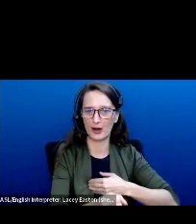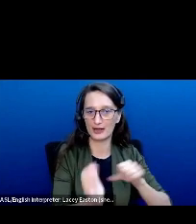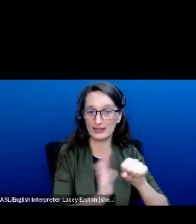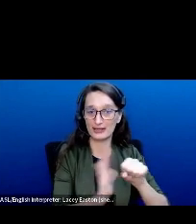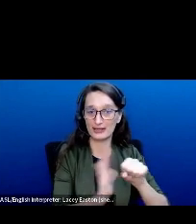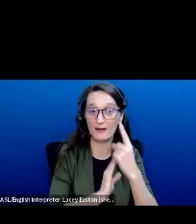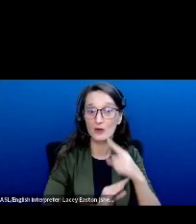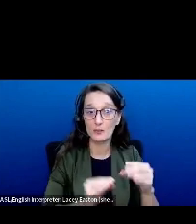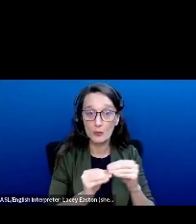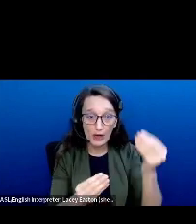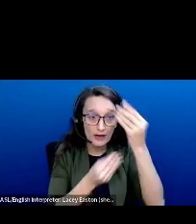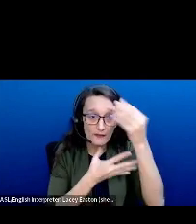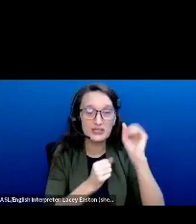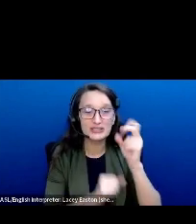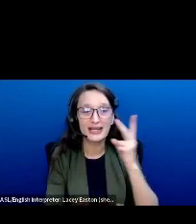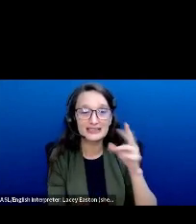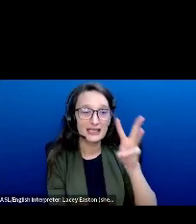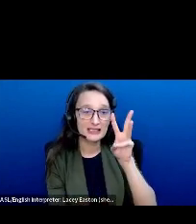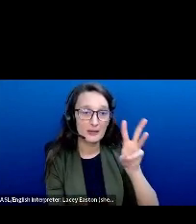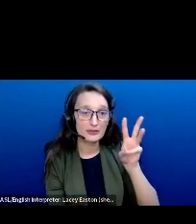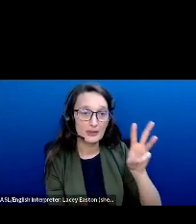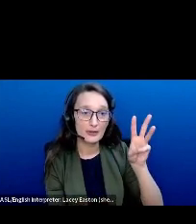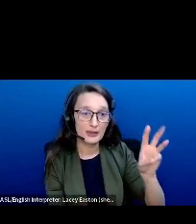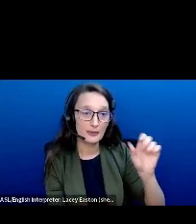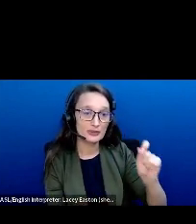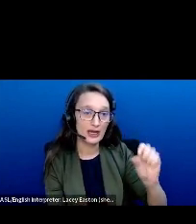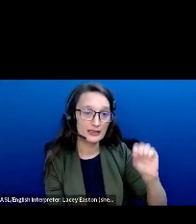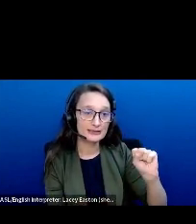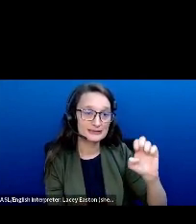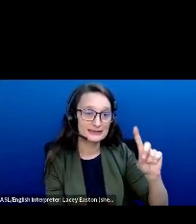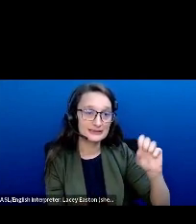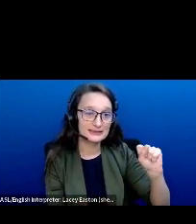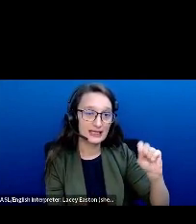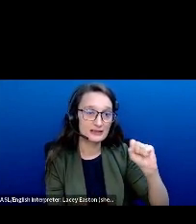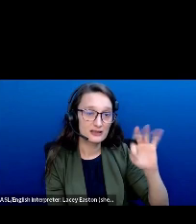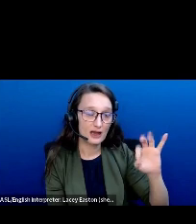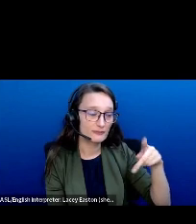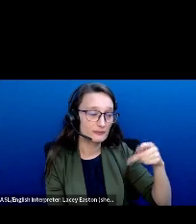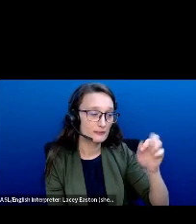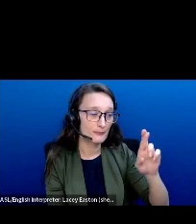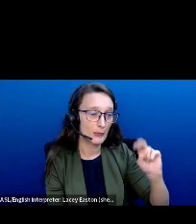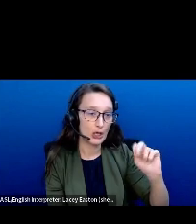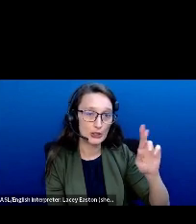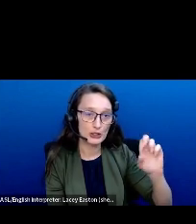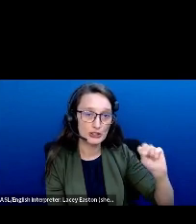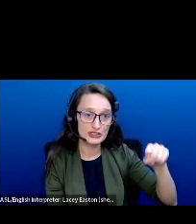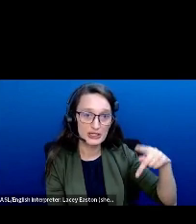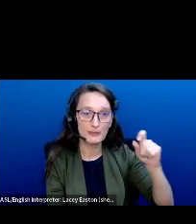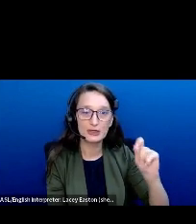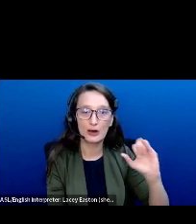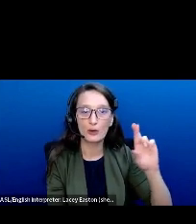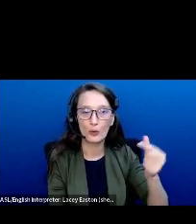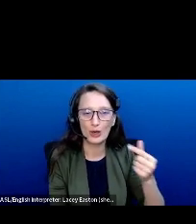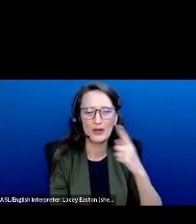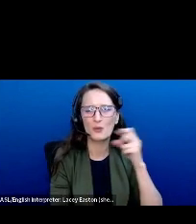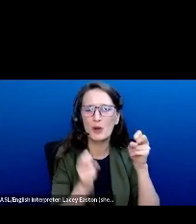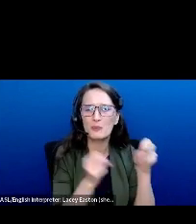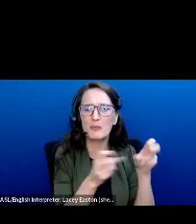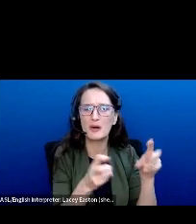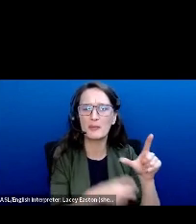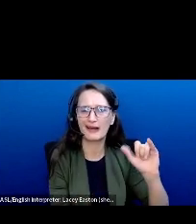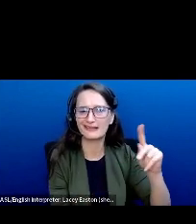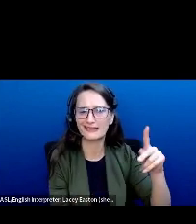www.seedsofpartnership.org y estaremos colocando varios enlaces en el chat estamos emocionados por